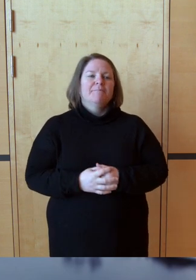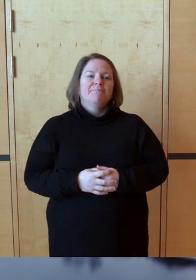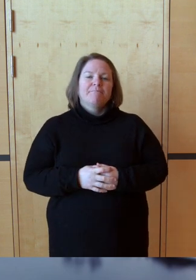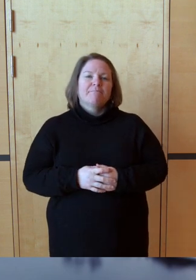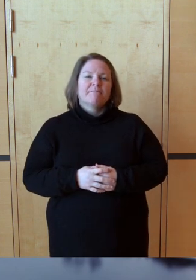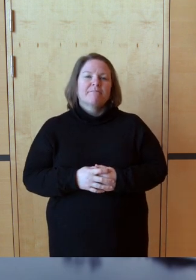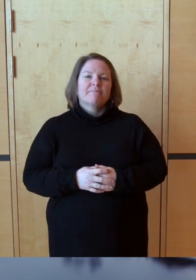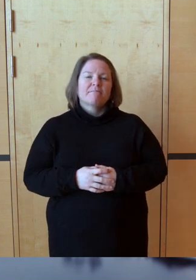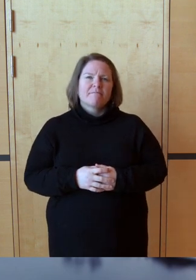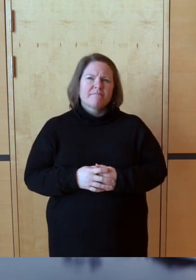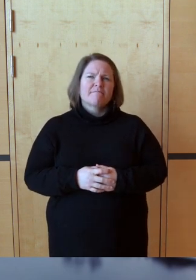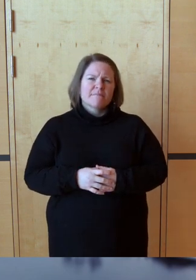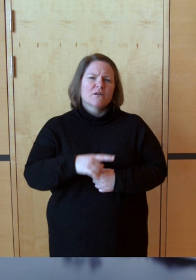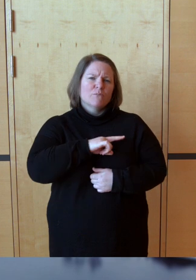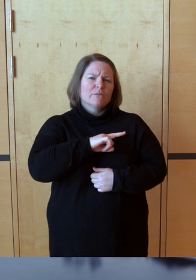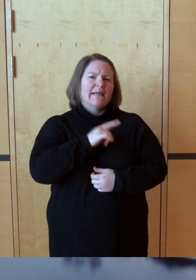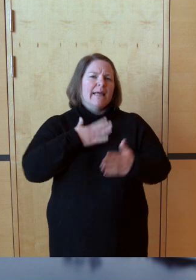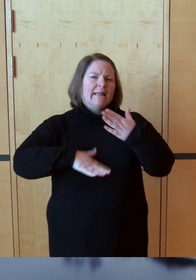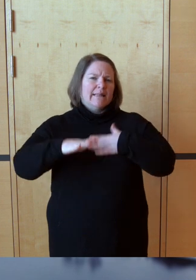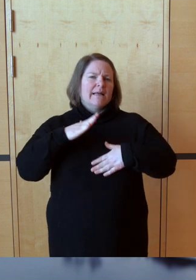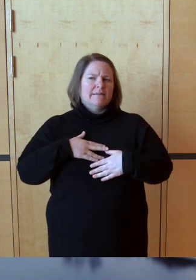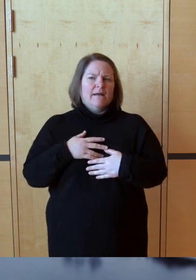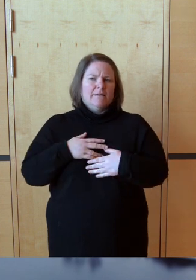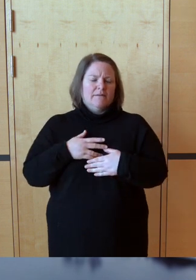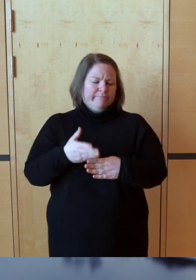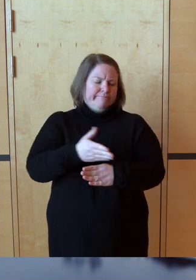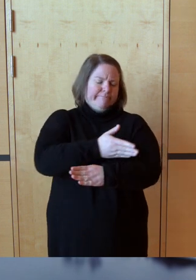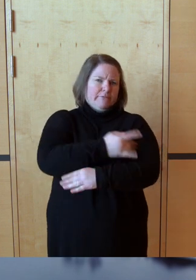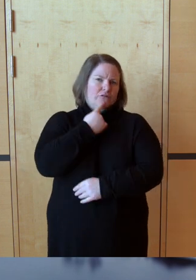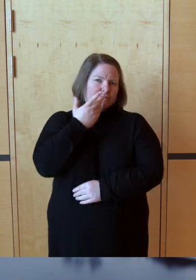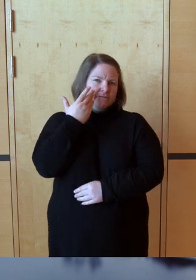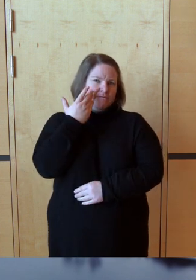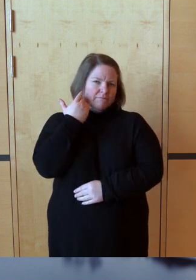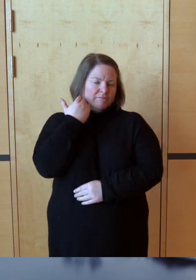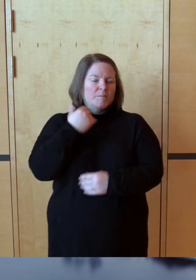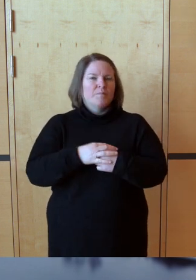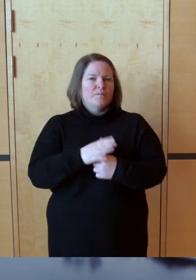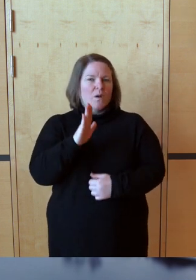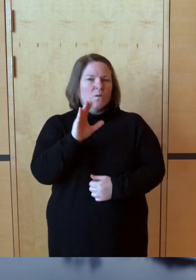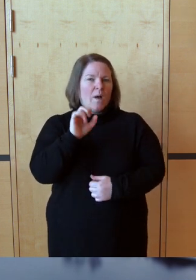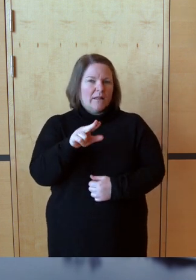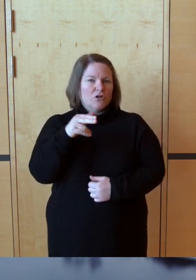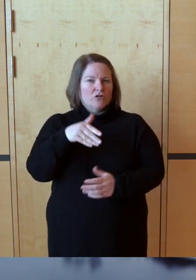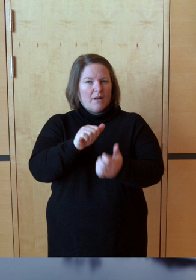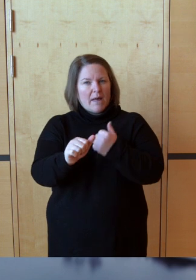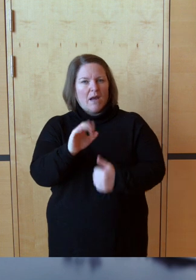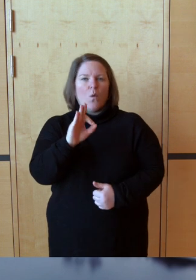Nej men det är mycket intressant som har sagt att jag tycker att både Johan Söderberg och hon De har ju